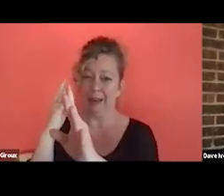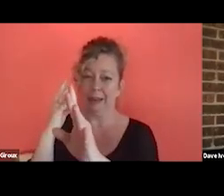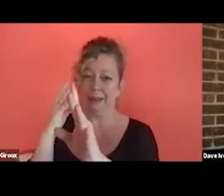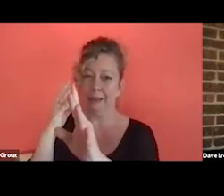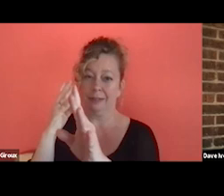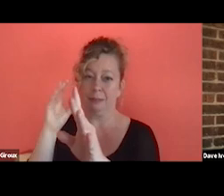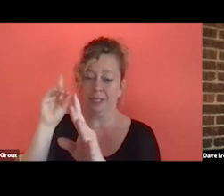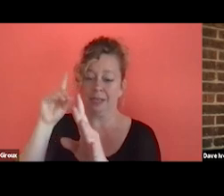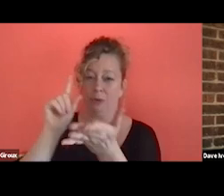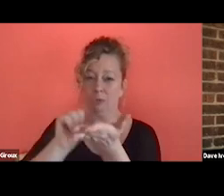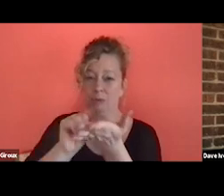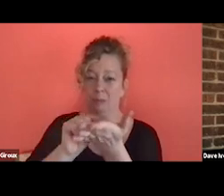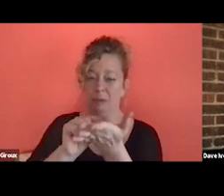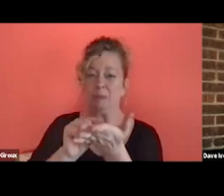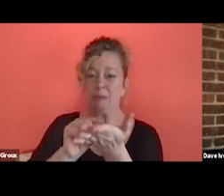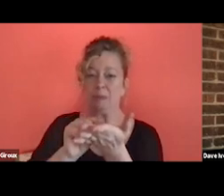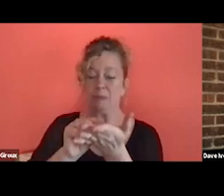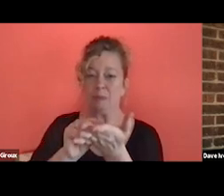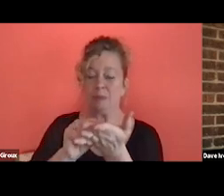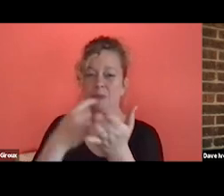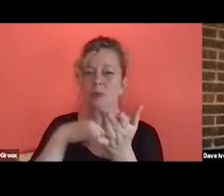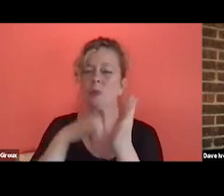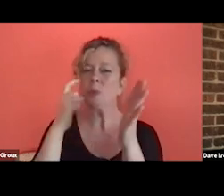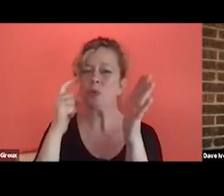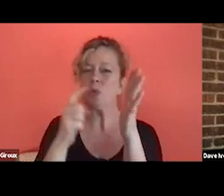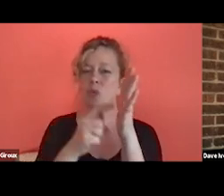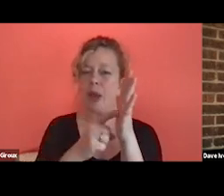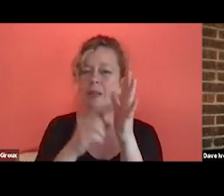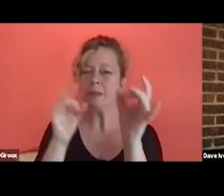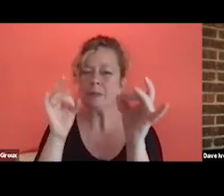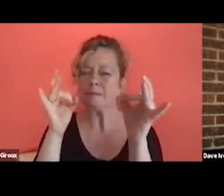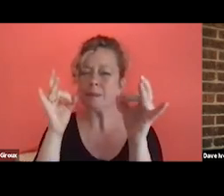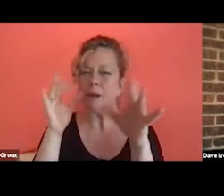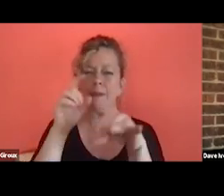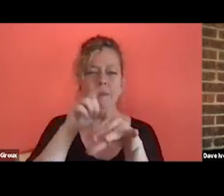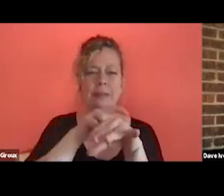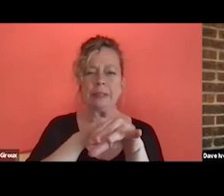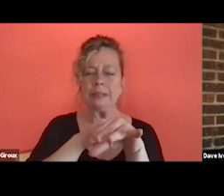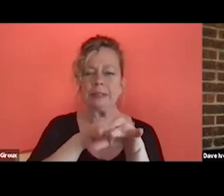Así que reconocemos que esta fue realmente una crisis multiplicada por tres,